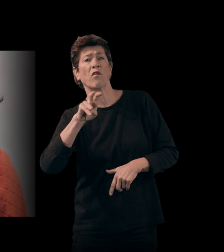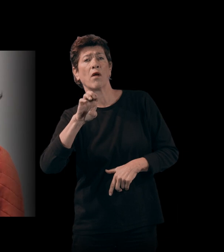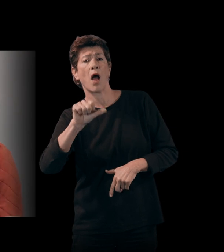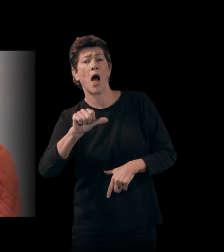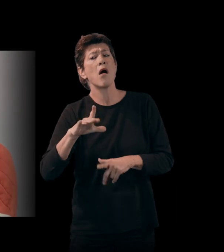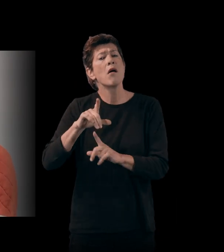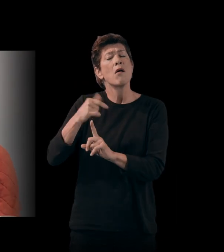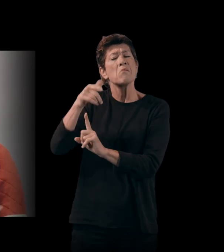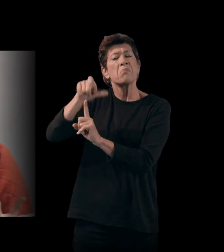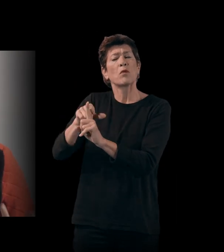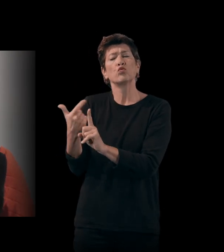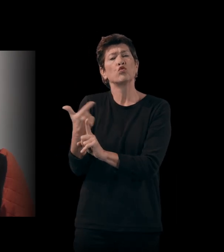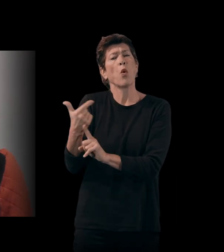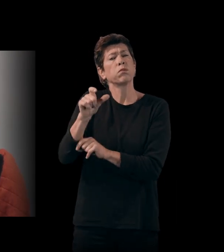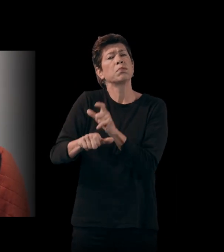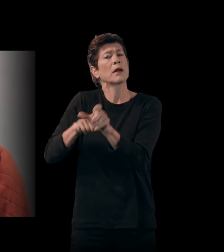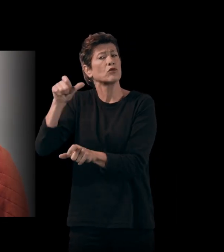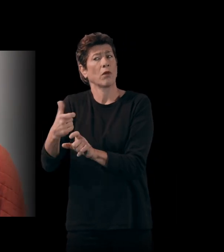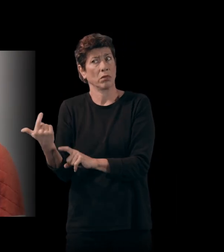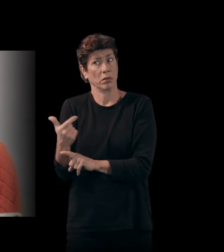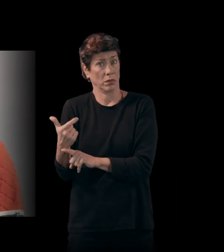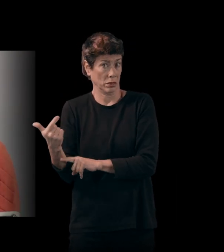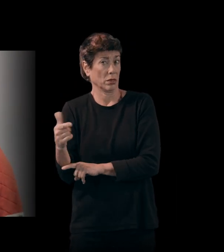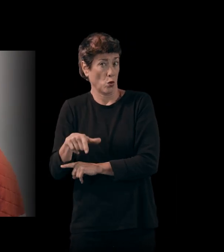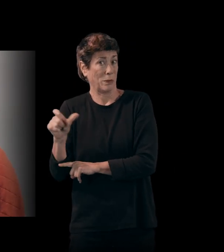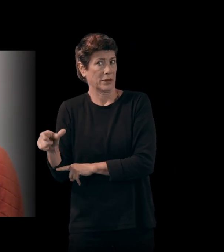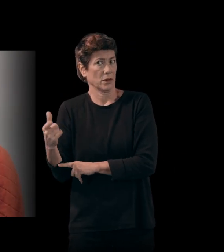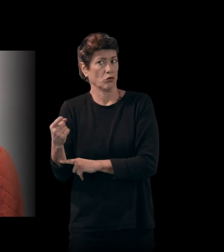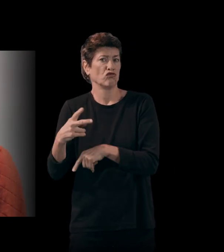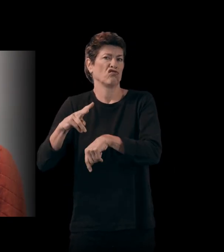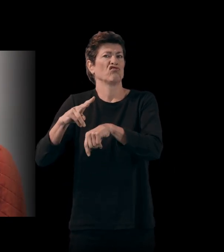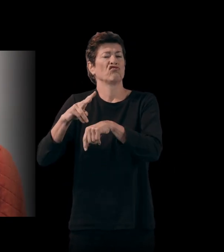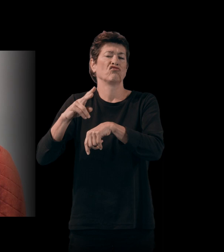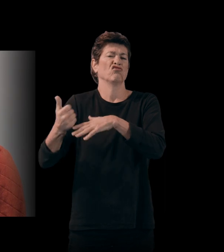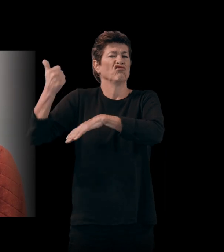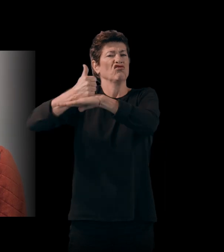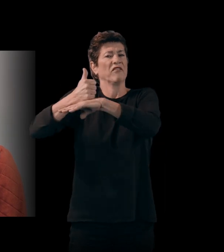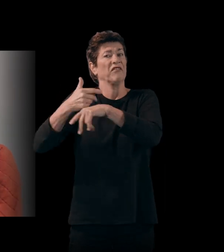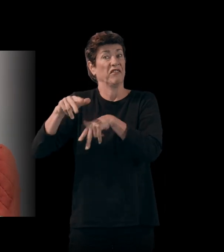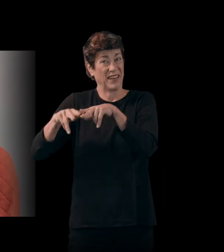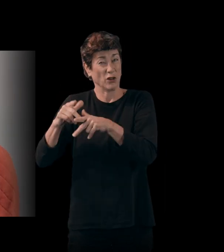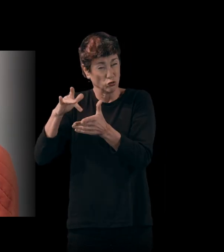qui sont des chefs de village qui ont vécu ça aussi,